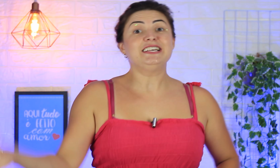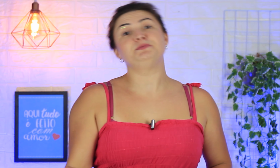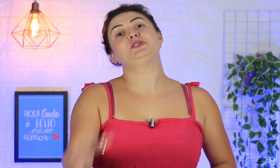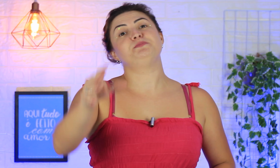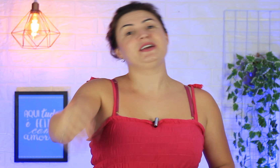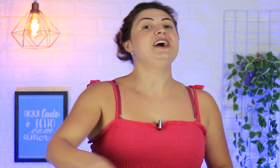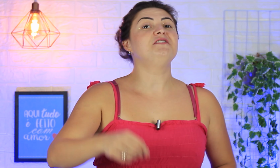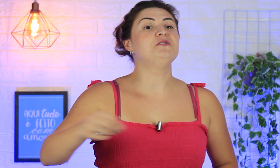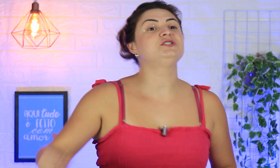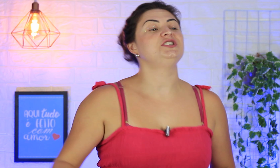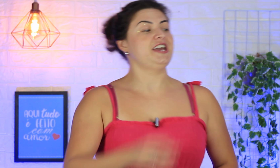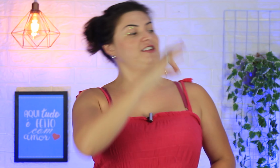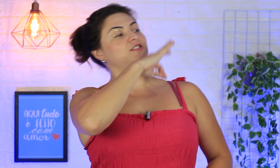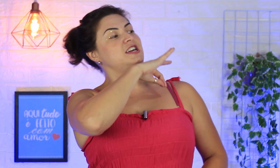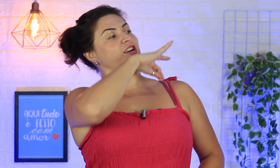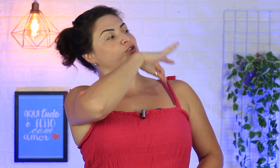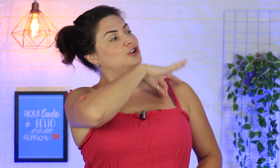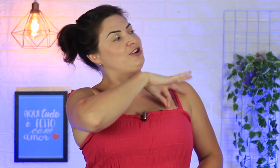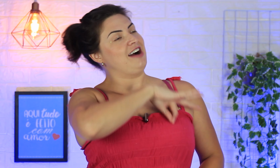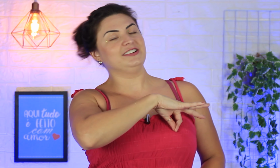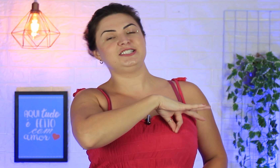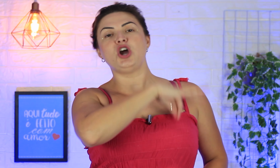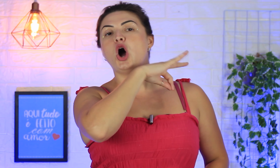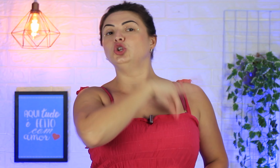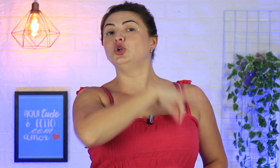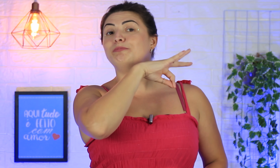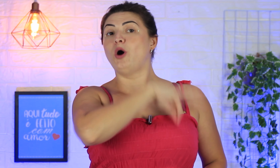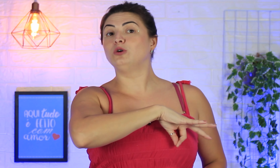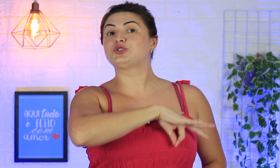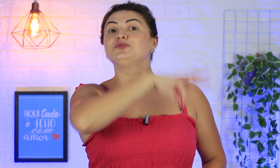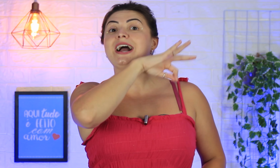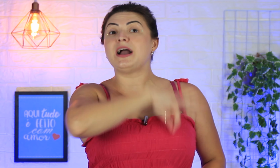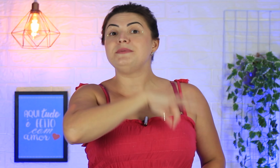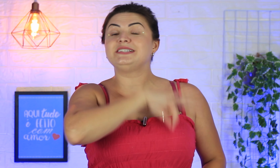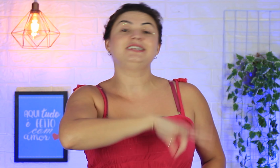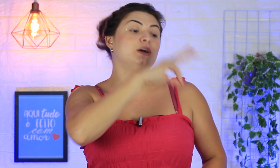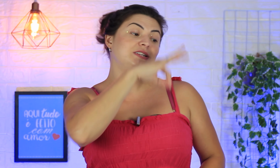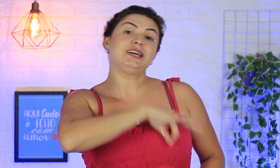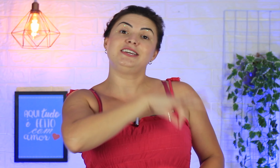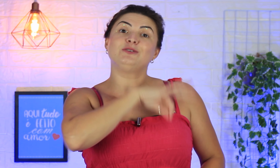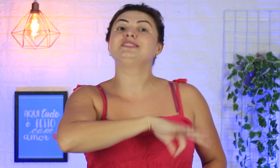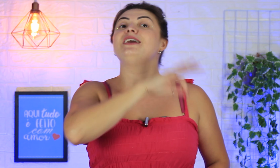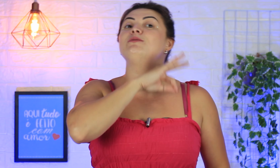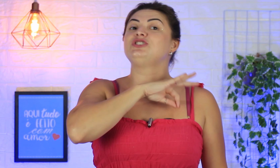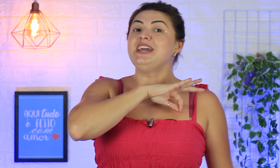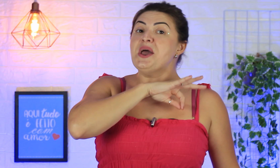e as pessoas pegavam o dinheiro e colocava assim ó no bolso da camisa então esse aqui é o sinal de